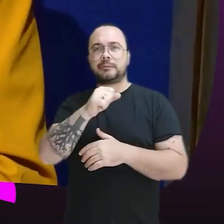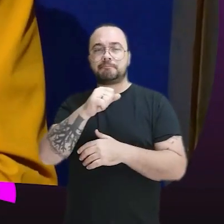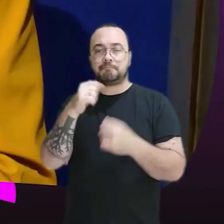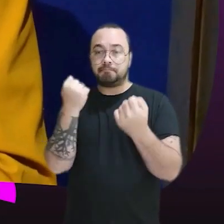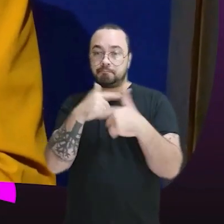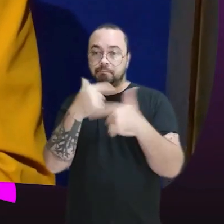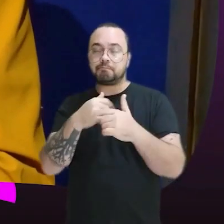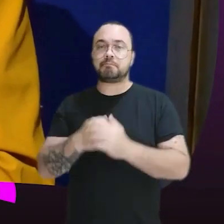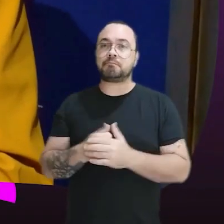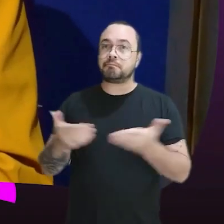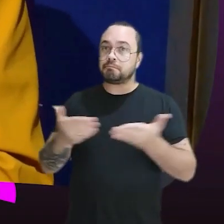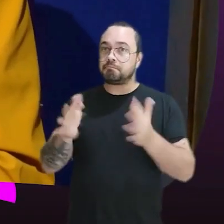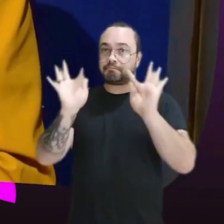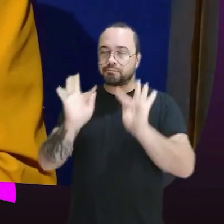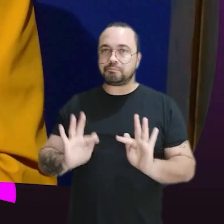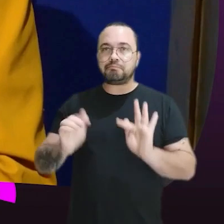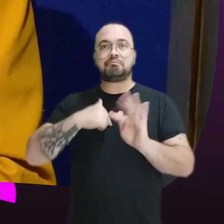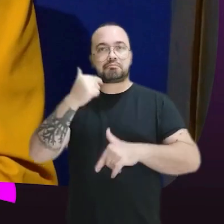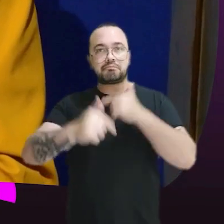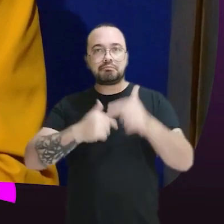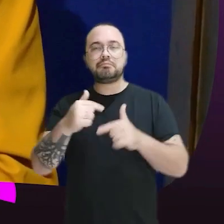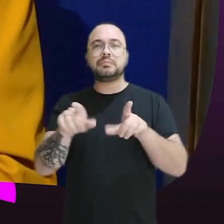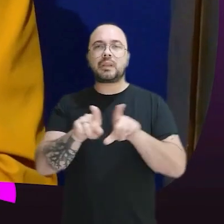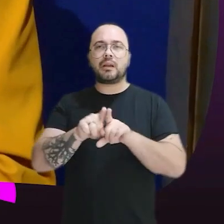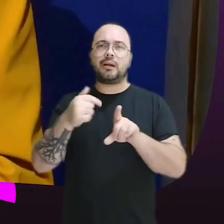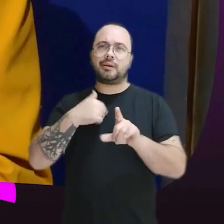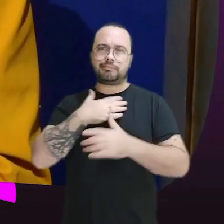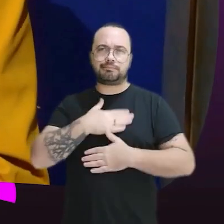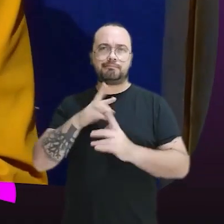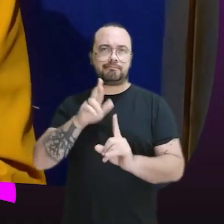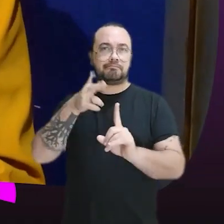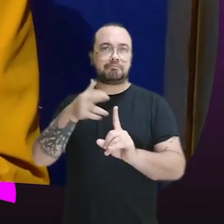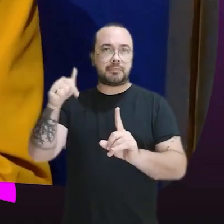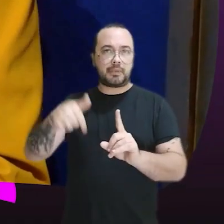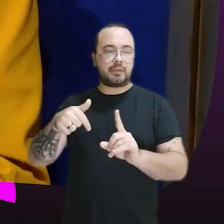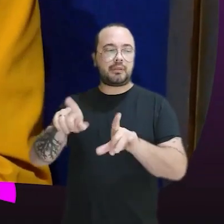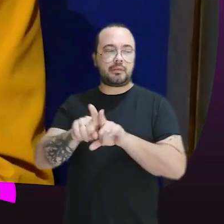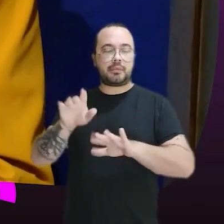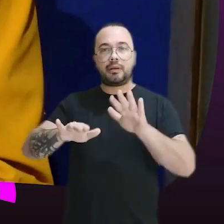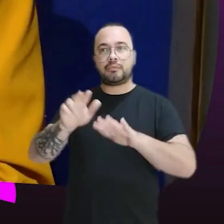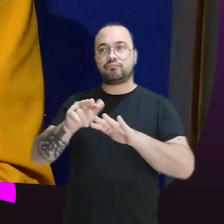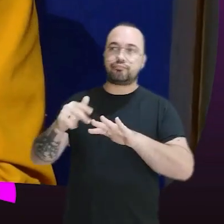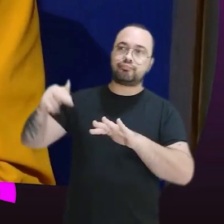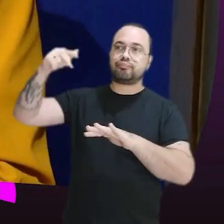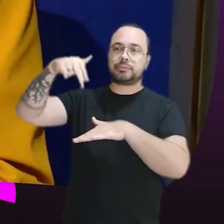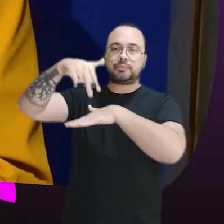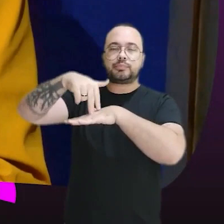E aí, hoje, felizmente, assim, eu tô trampando num lugar onde eu também me apresento. Eu tô aqui na recepção, mas às vezes eu subo. Subo no palco lá, o legal é isso também,